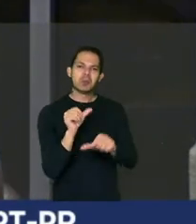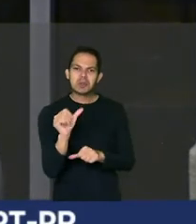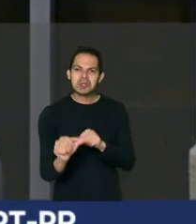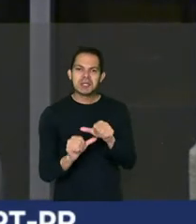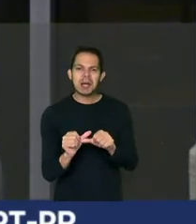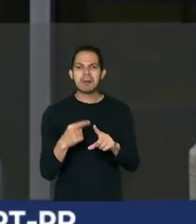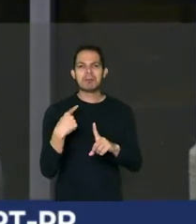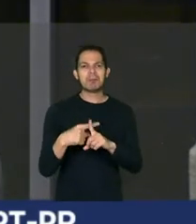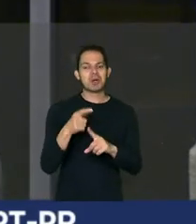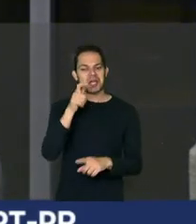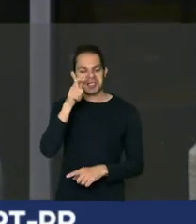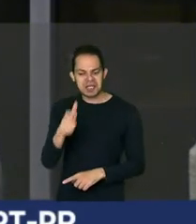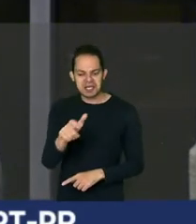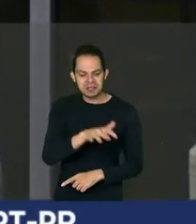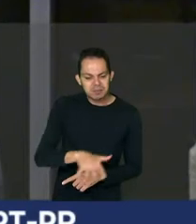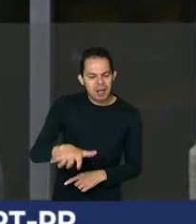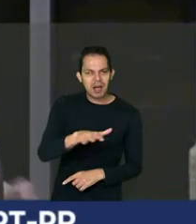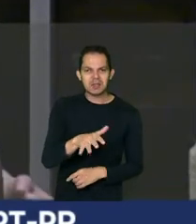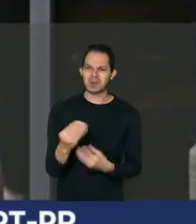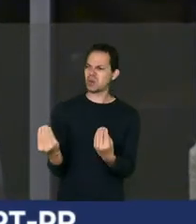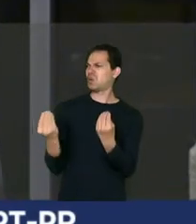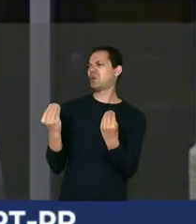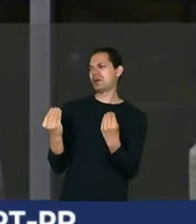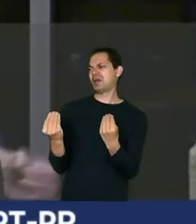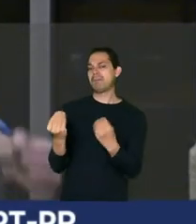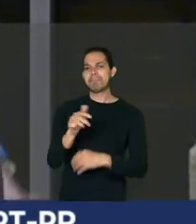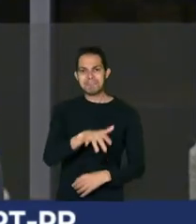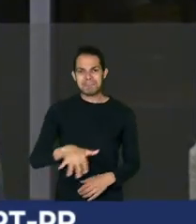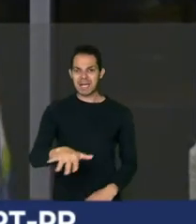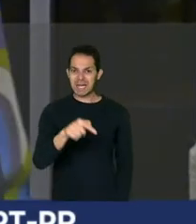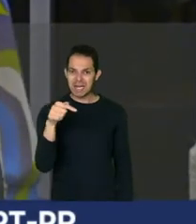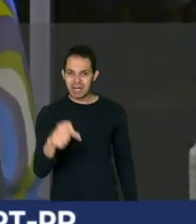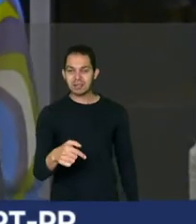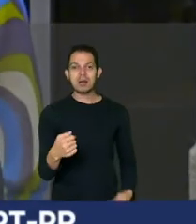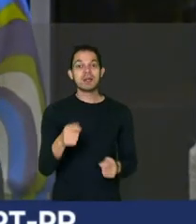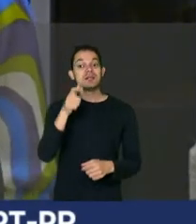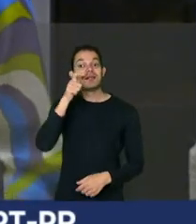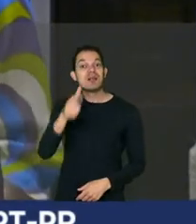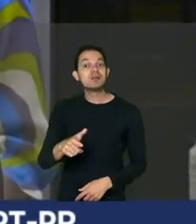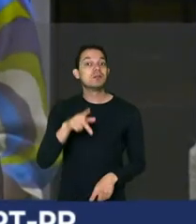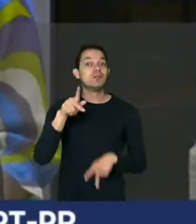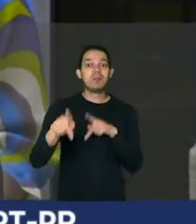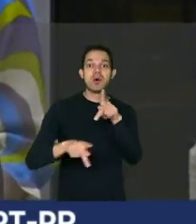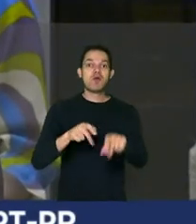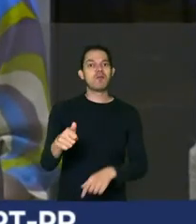PODE MEXER? QUE HISTÓRIA É ESSA QUE NÃO PODE ALTERAR PORQUE É INTERESSE DE MERCADO? MERCADO TEM QUE TER INTERESSE DO POVO BRASILEIRO. CORRUPÇÃO É ISSO,